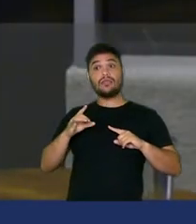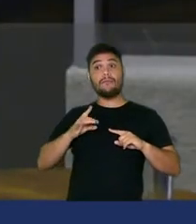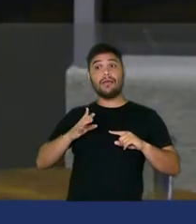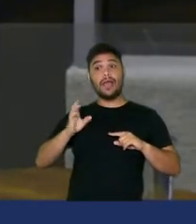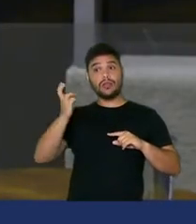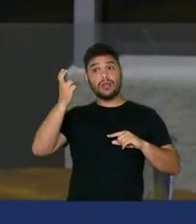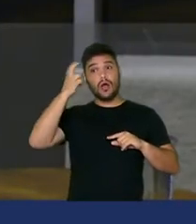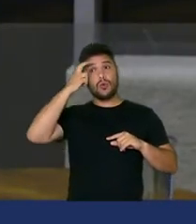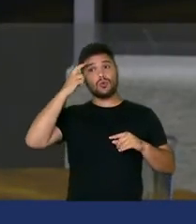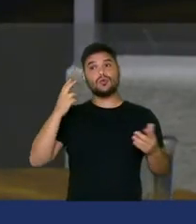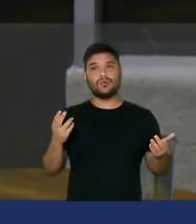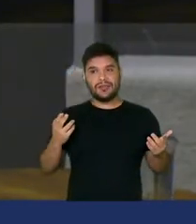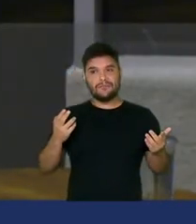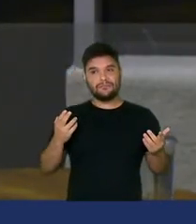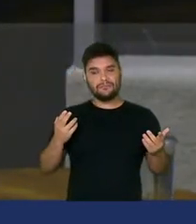MUITO MEDO E SE SENTEM MUITO AMEAÇADOS PELA PRÓPRIA